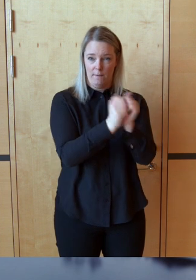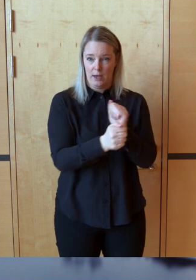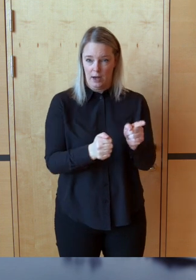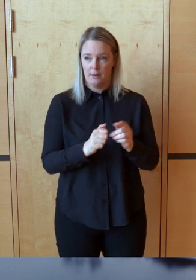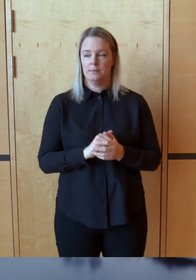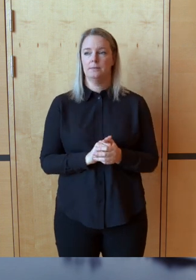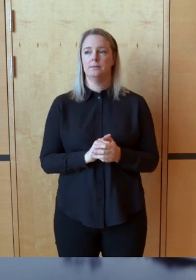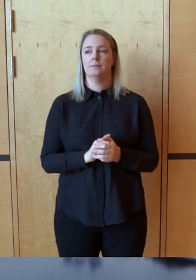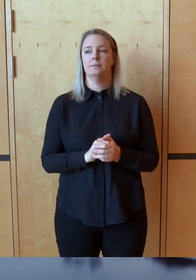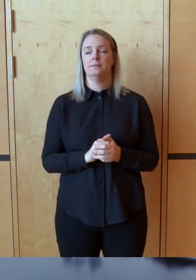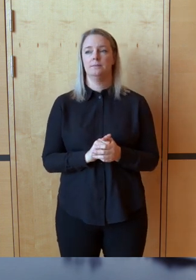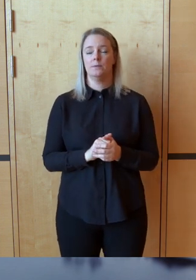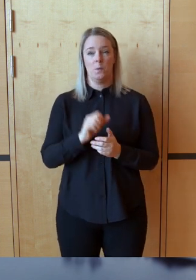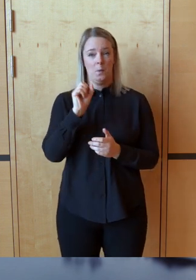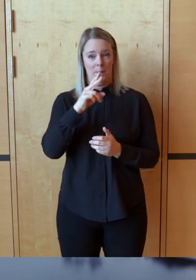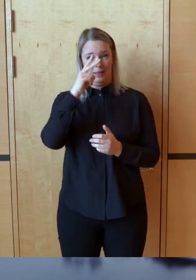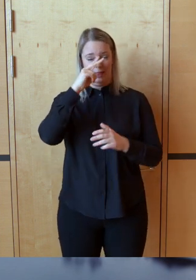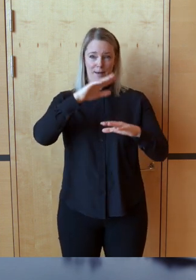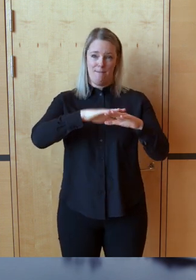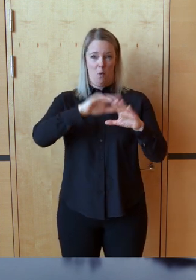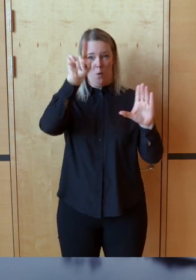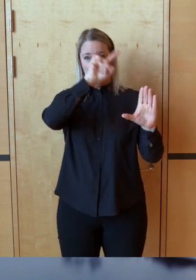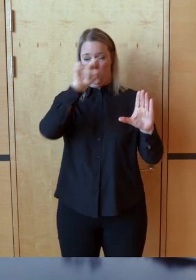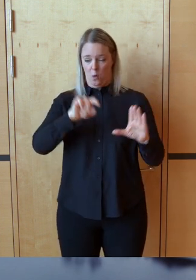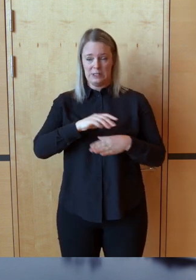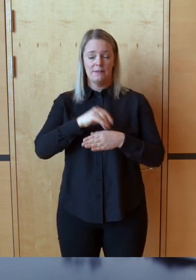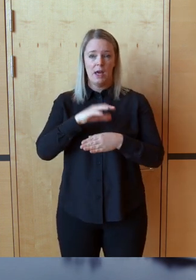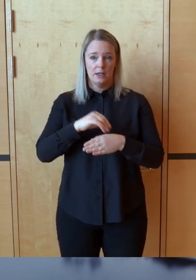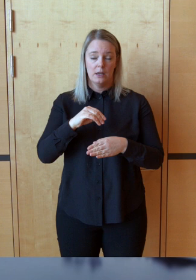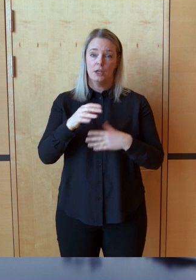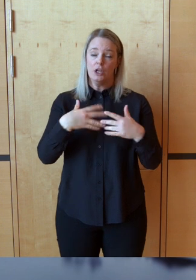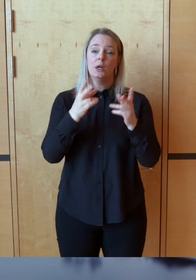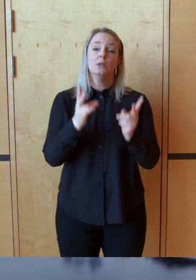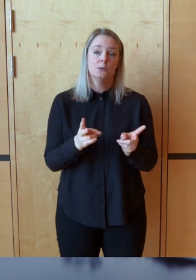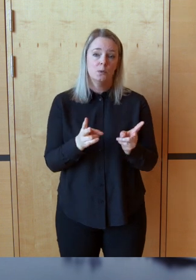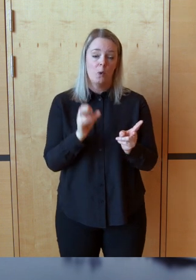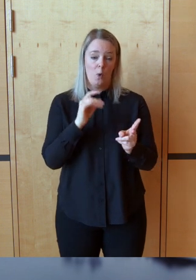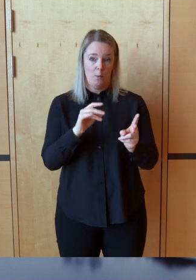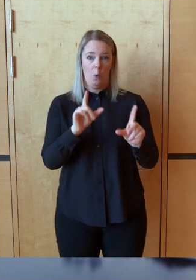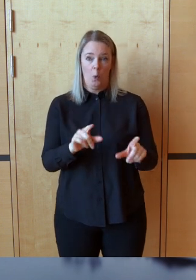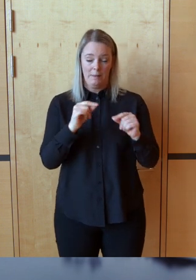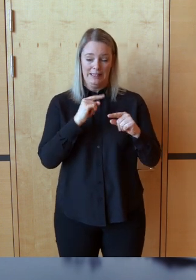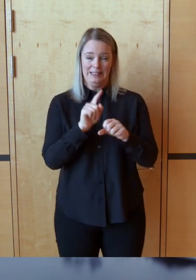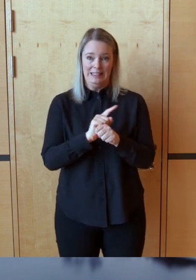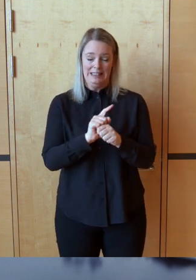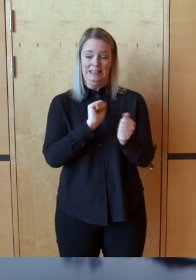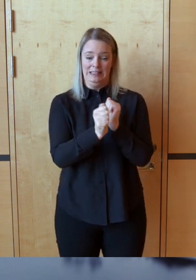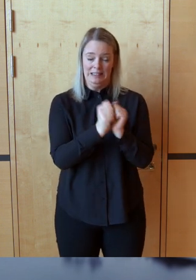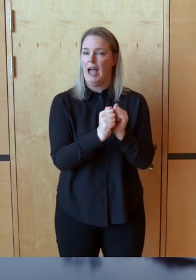Har gjort om vi tittar runt i landet på Andra stationen När är det dags att göra någonting nytt då har man byggt